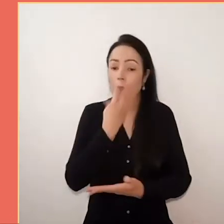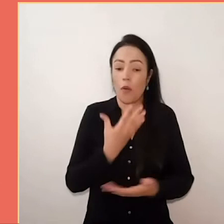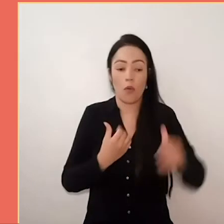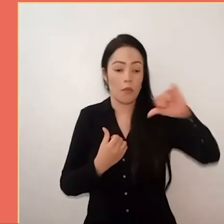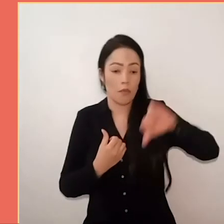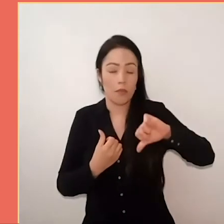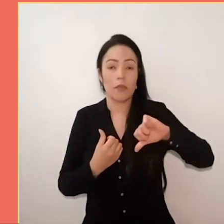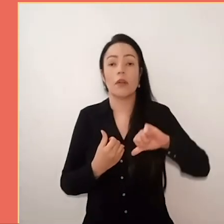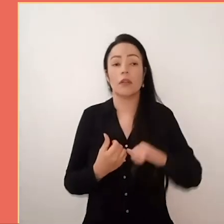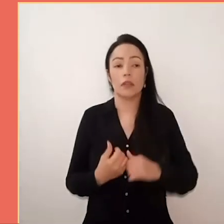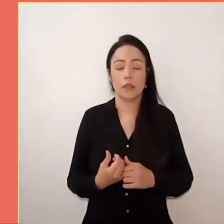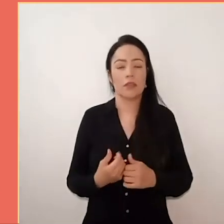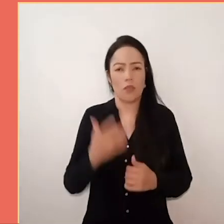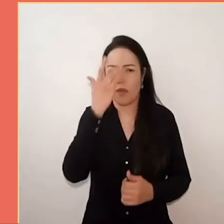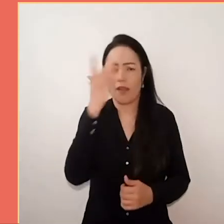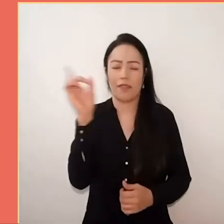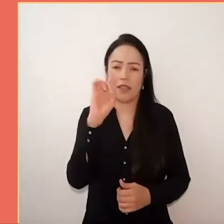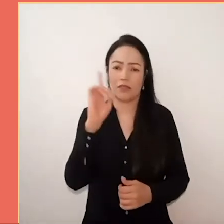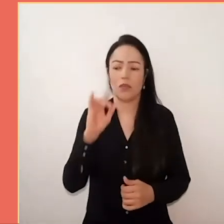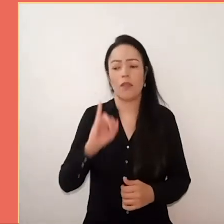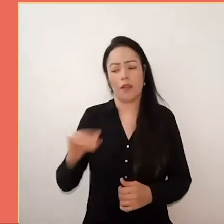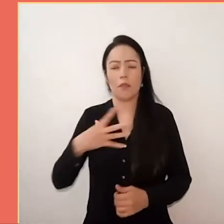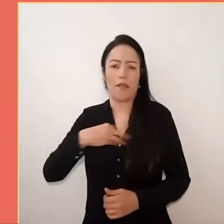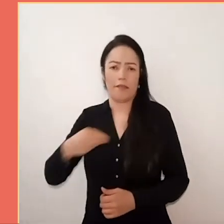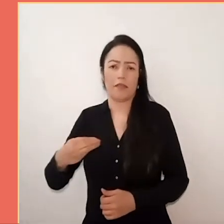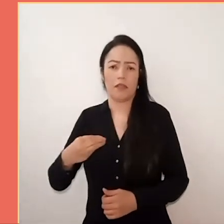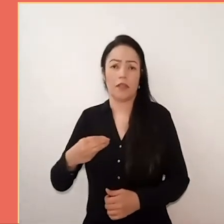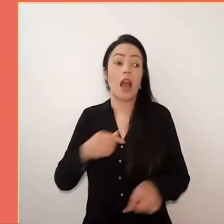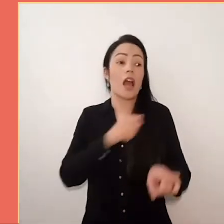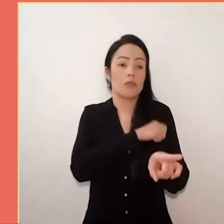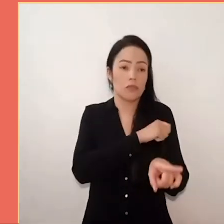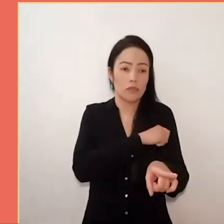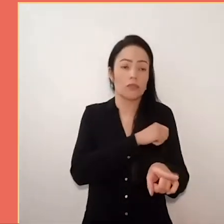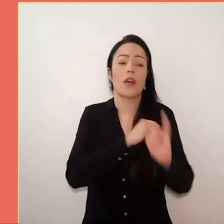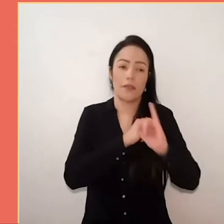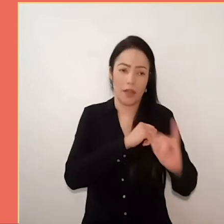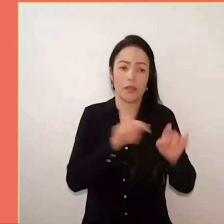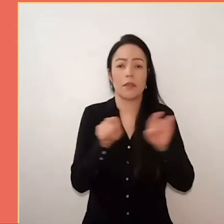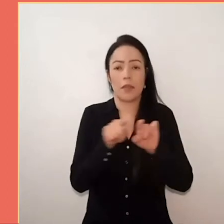Eu sempre disse isso para os meus filhos, sempre digo isso para minhas alunas. Parece fácil saber o que é certo e errado,